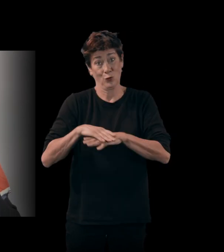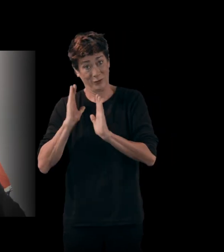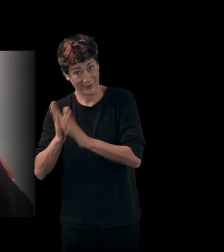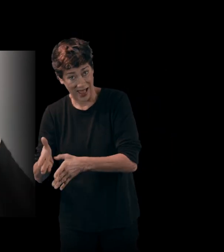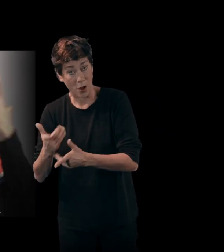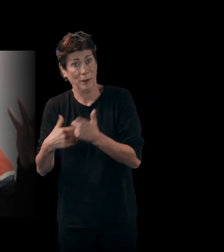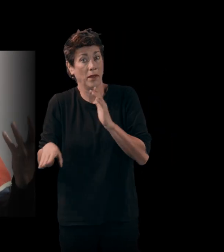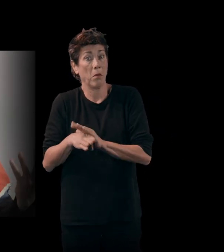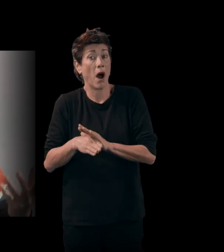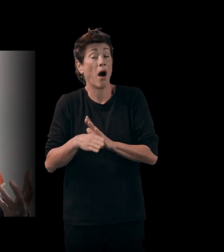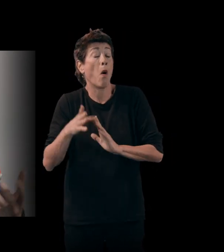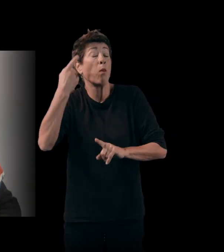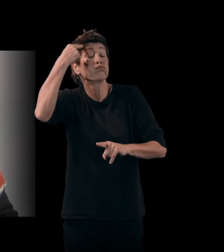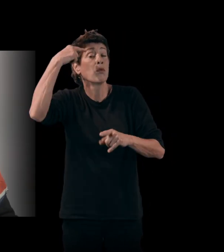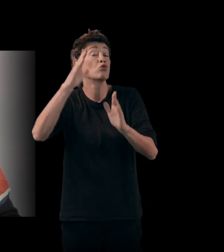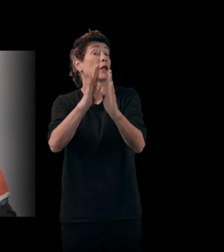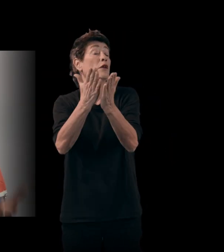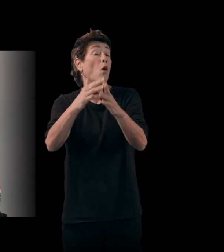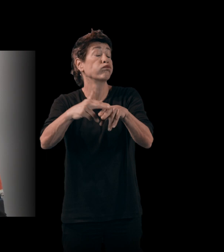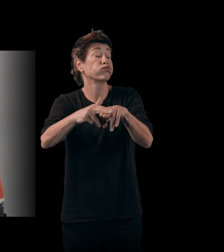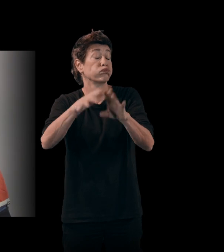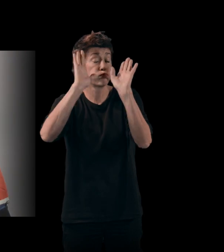Au départ, je ne pensais même pas à l’objet du livre. J’avais envie d’écrire là-dessus, d’aller explorer.